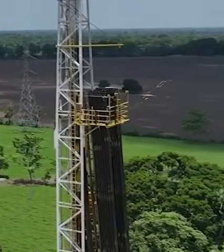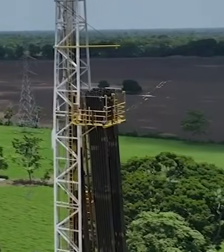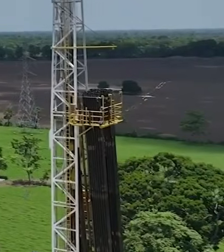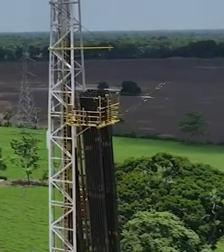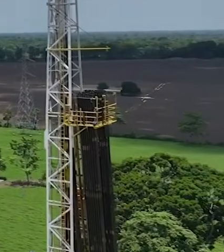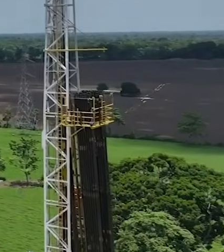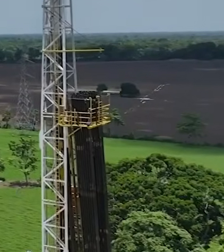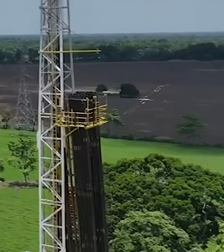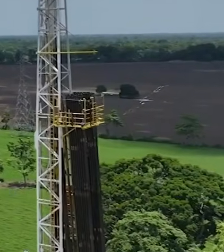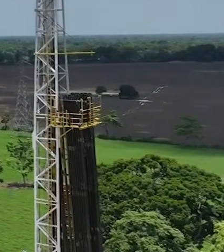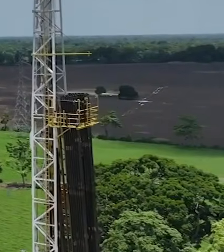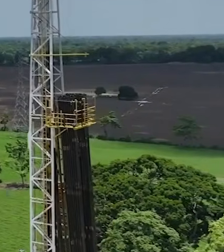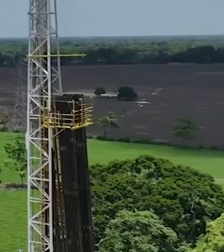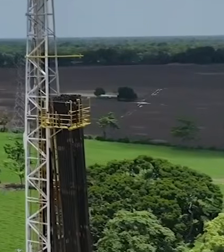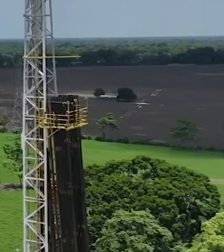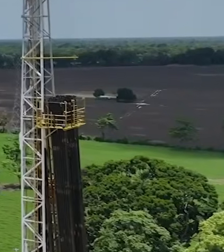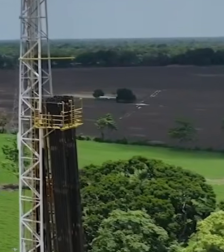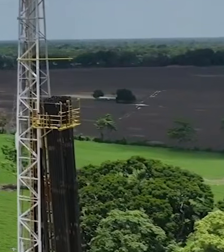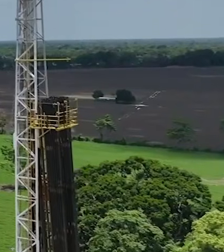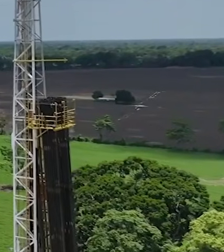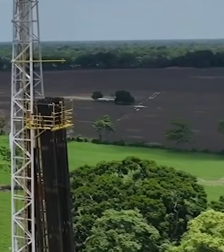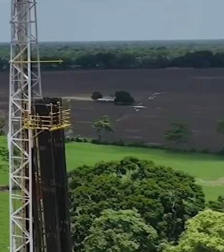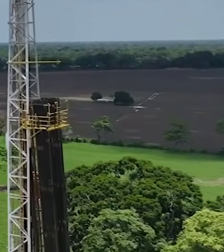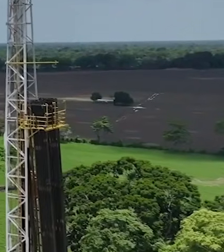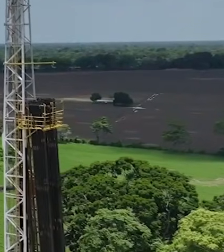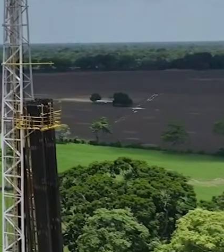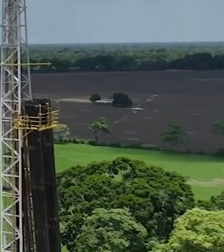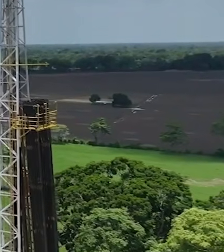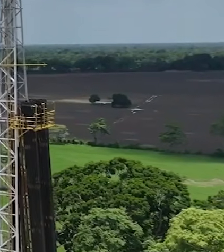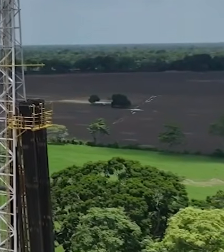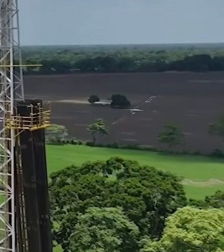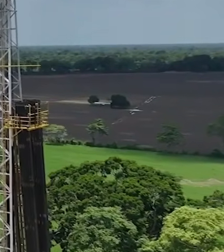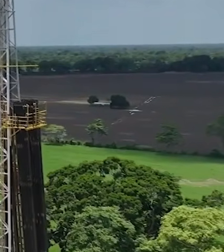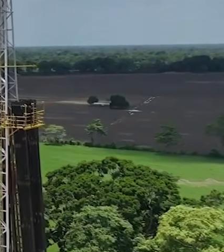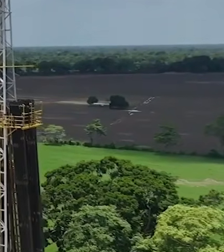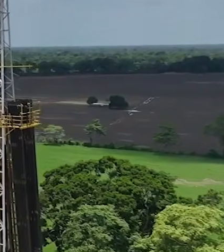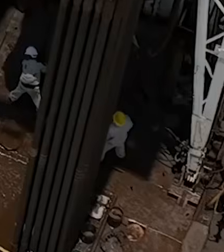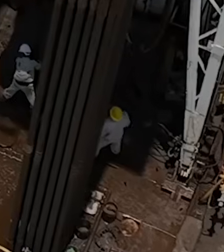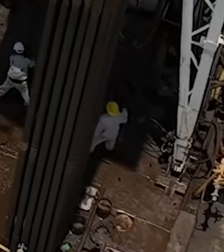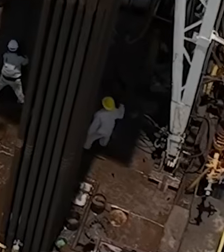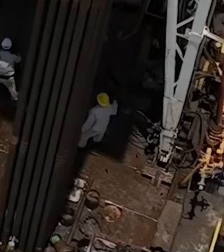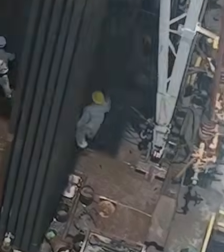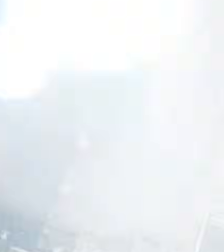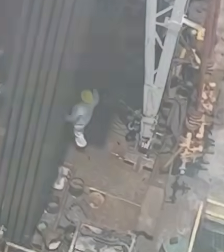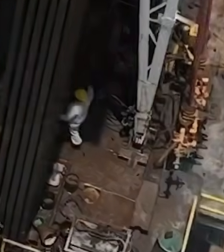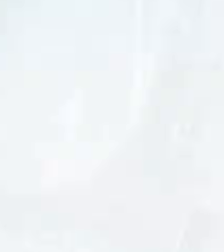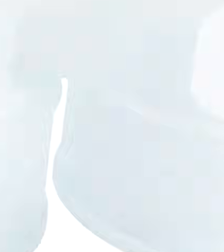en sectores estratégicos como el gas natural del cual México importa más del 70 por desde Estados